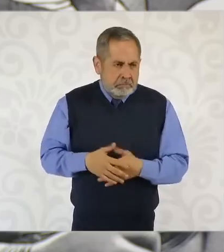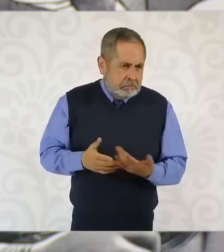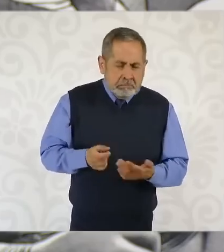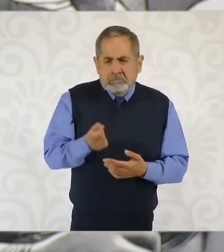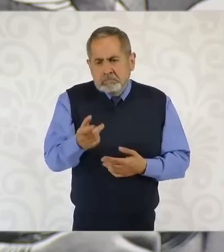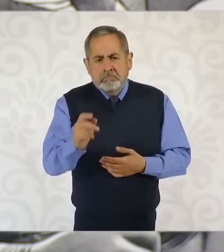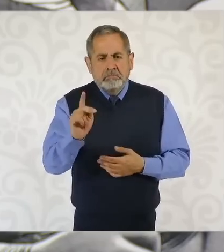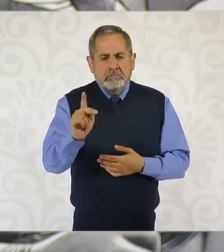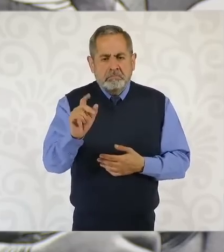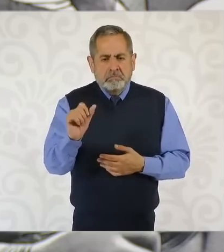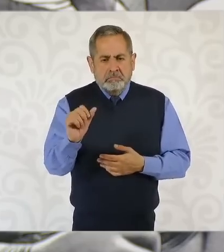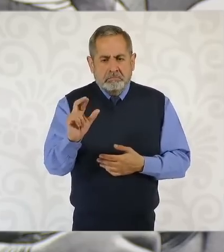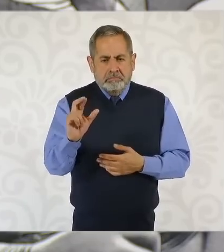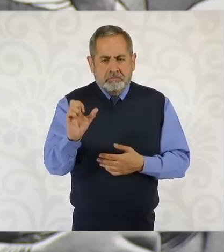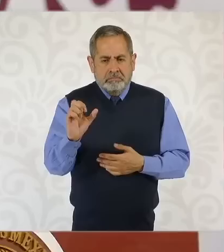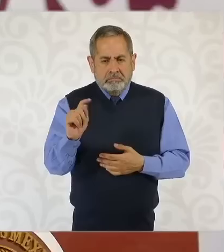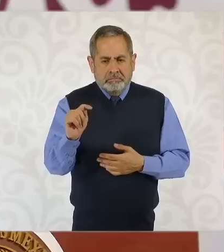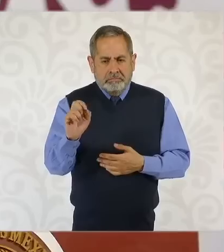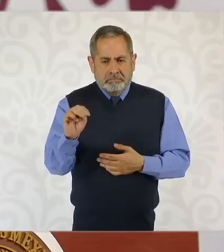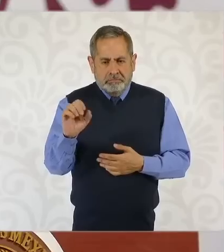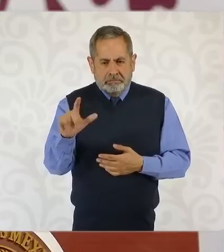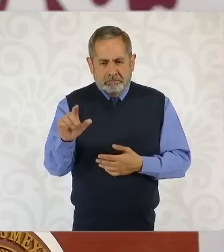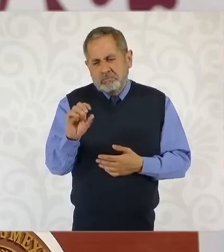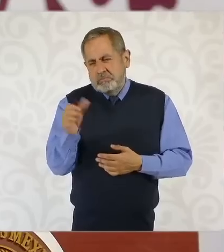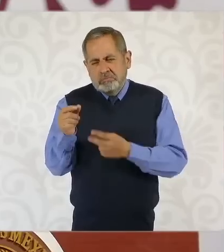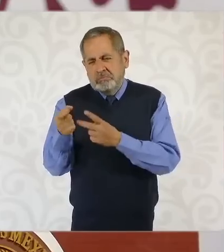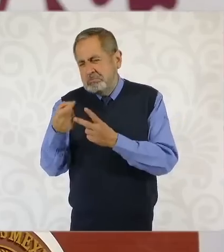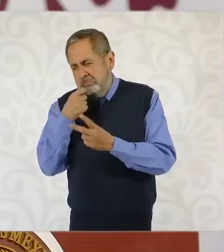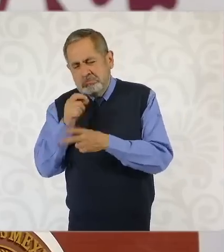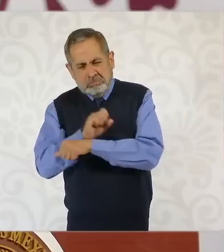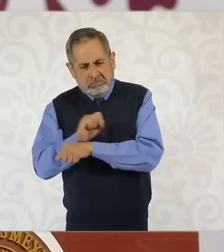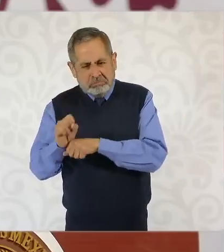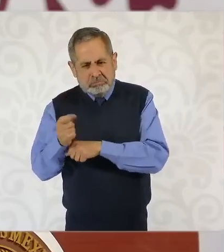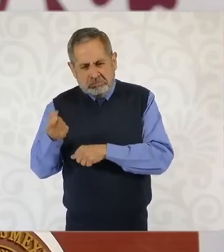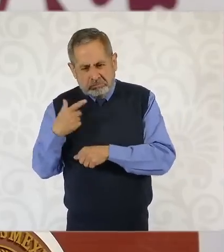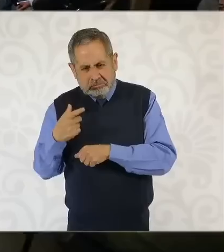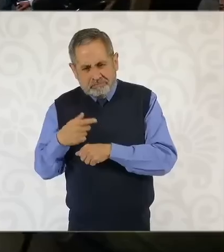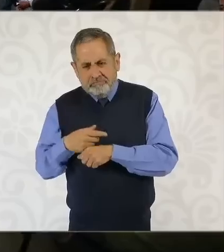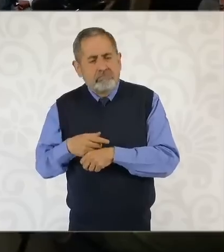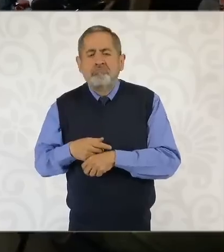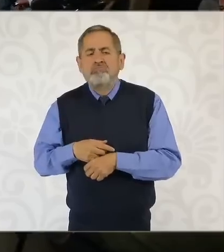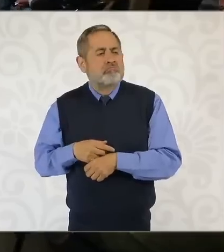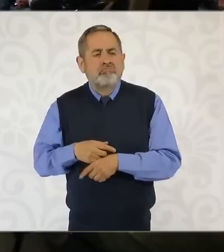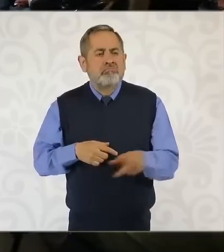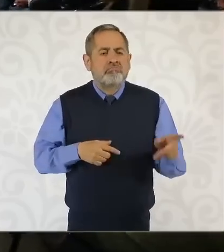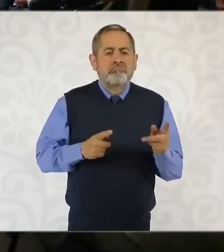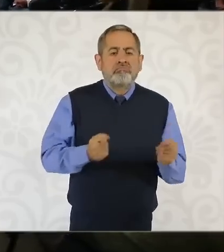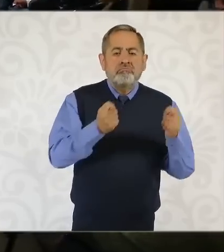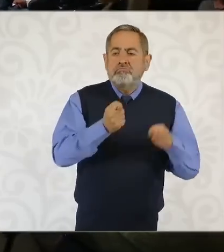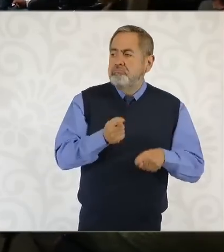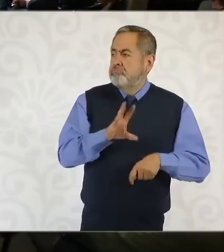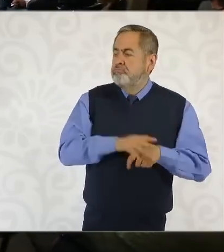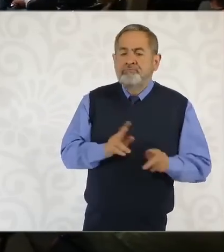el medicamento que requieres o otro analgésico No opcio como ya estaba autorizado un opazo oral te